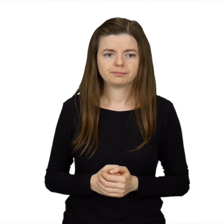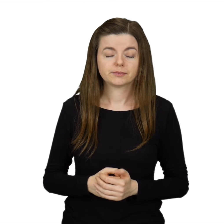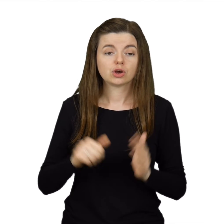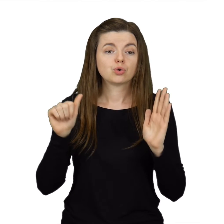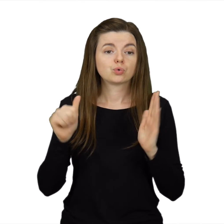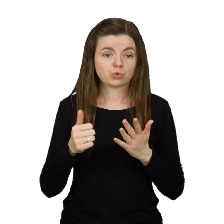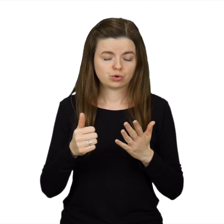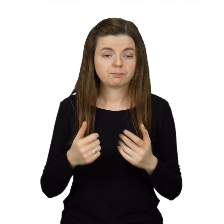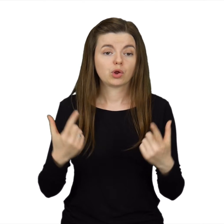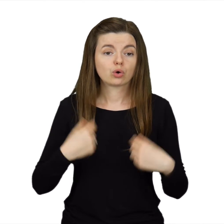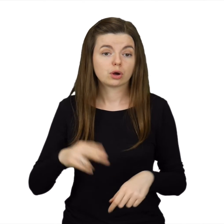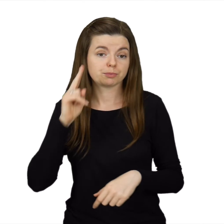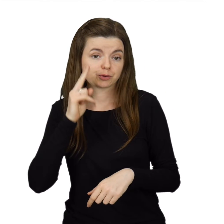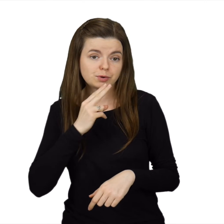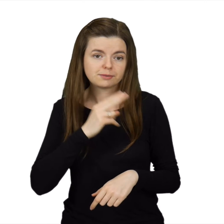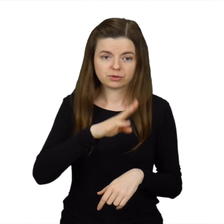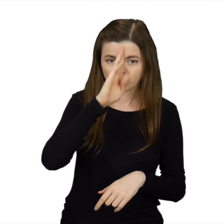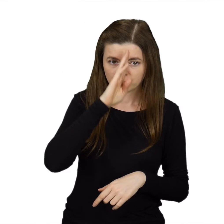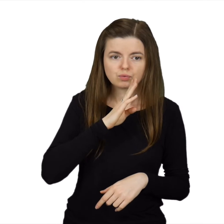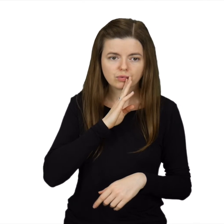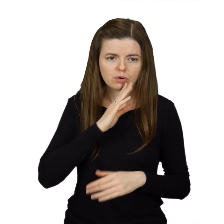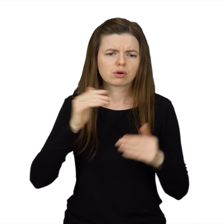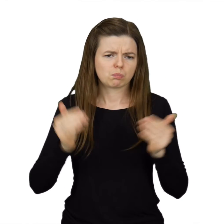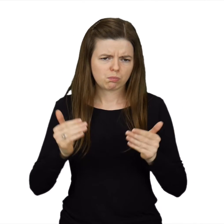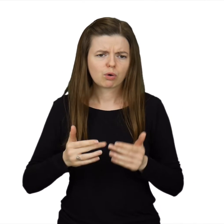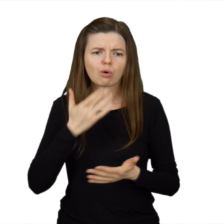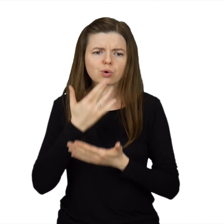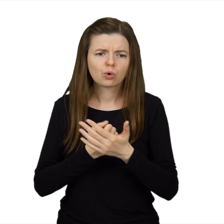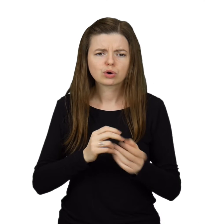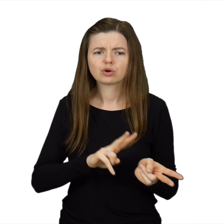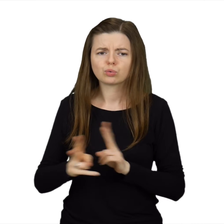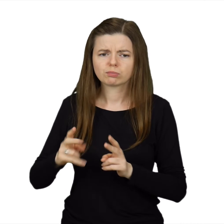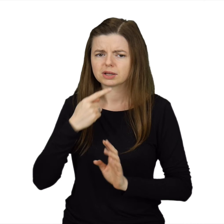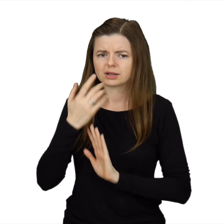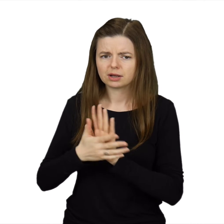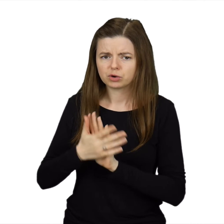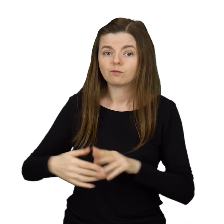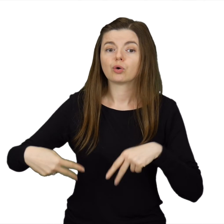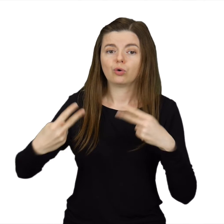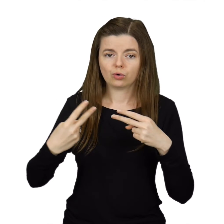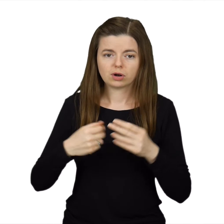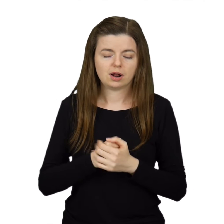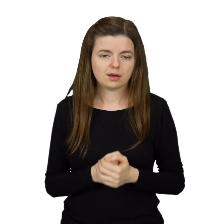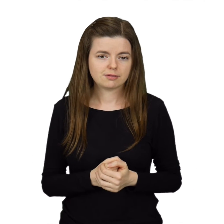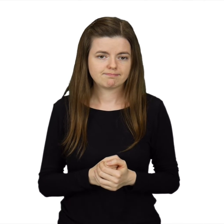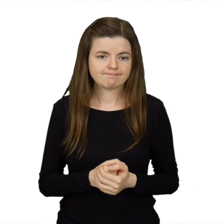osoby niesłyszące lub słabo słyszące mogą skorzystać z wideotłumacza języka migowego.